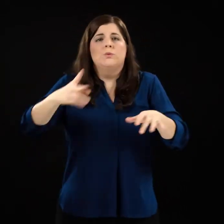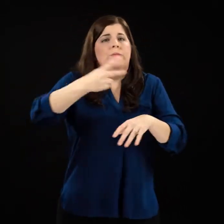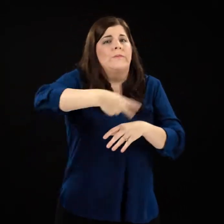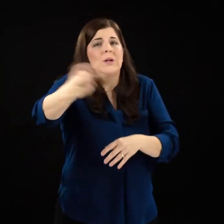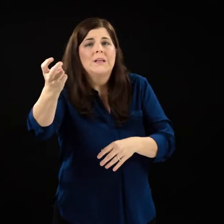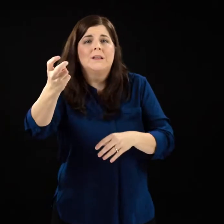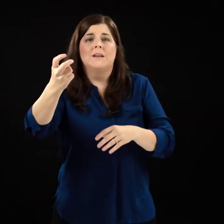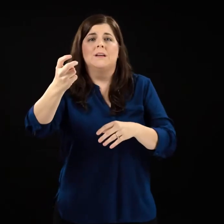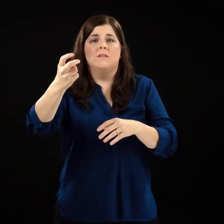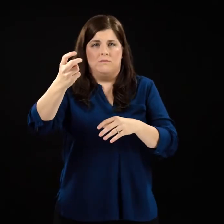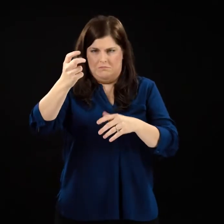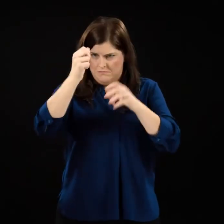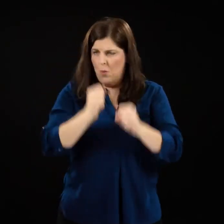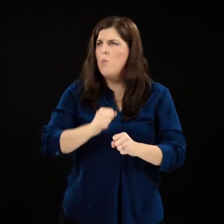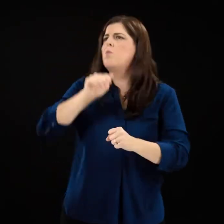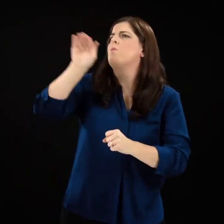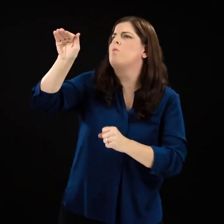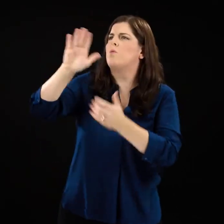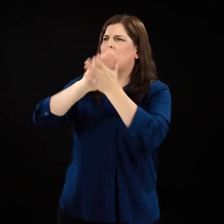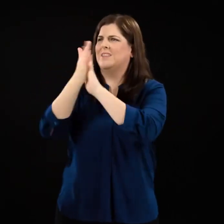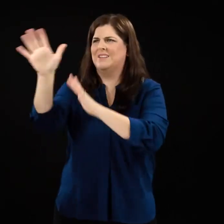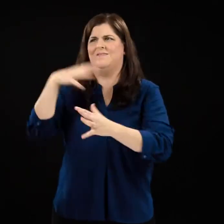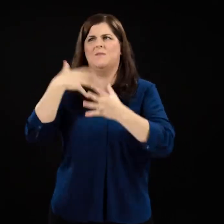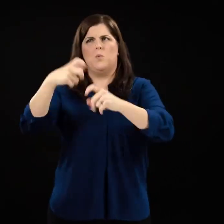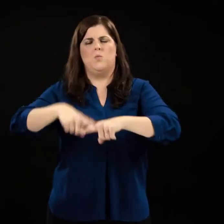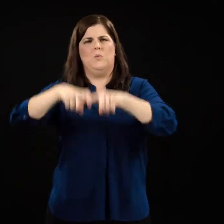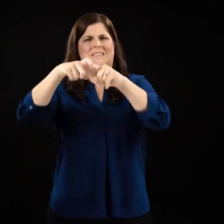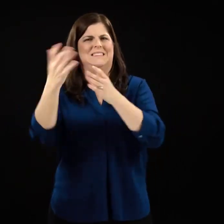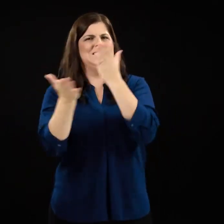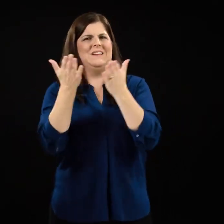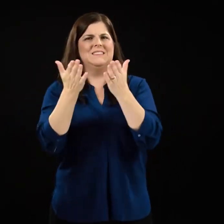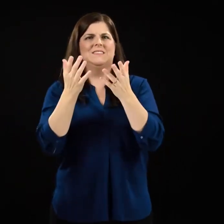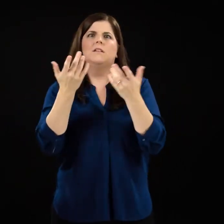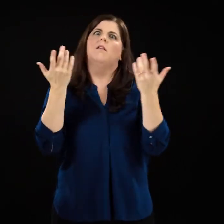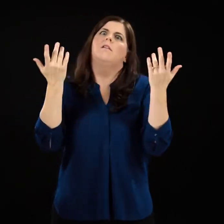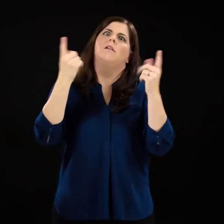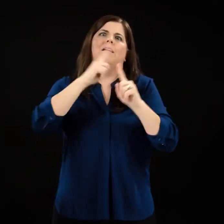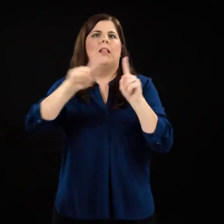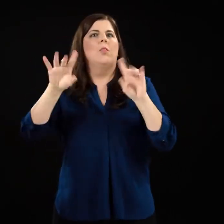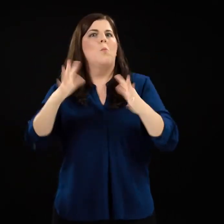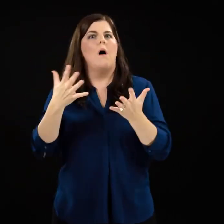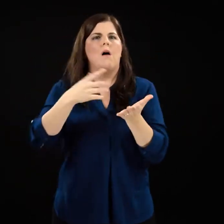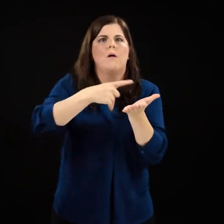itinérance, il peut recevoir un avis qui indique le prix des services vocaux,